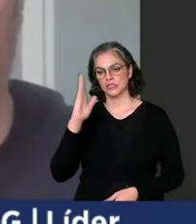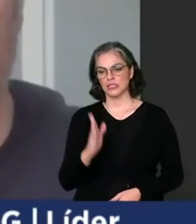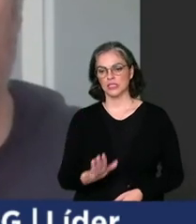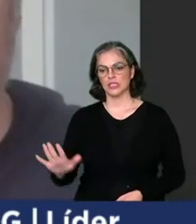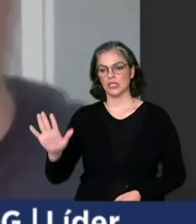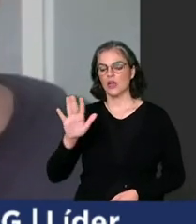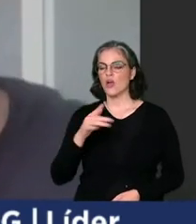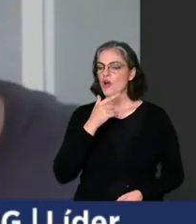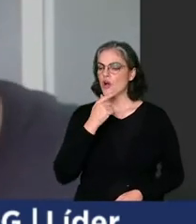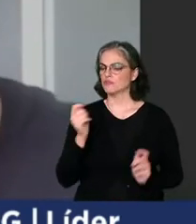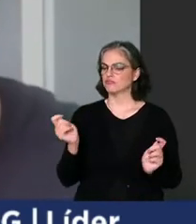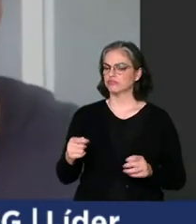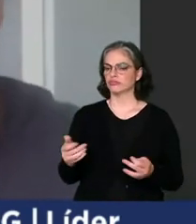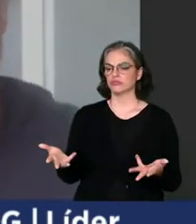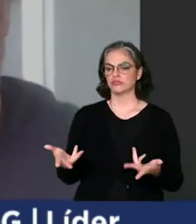CIVIL NACIONAL, COMPETENTE